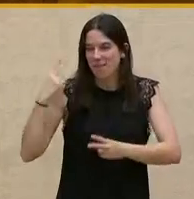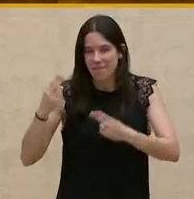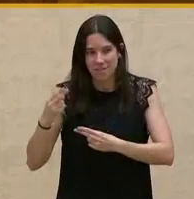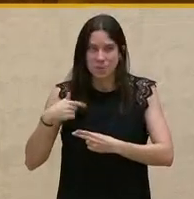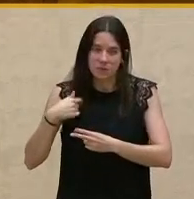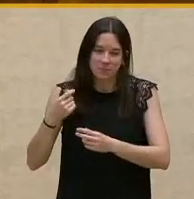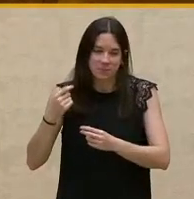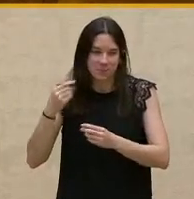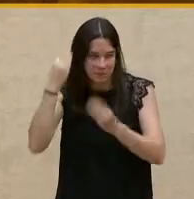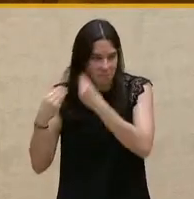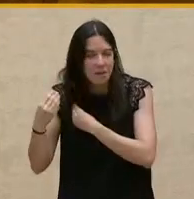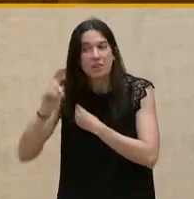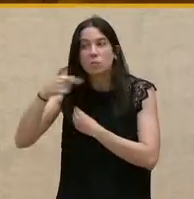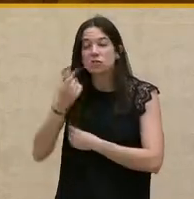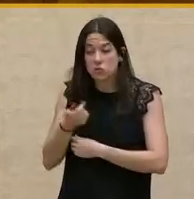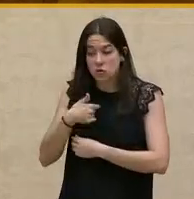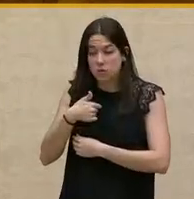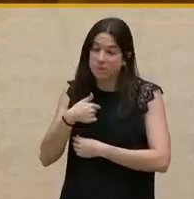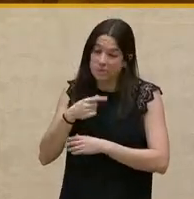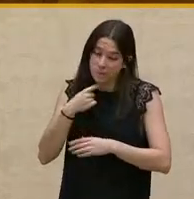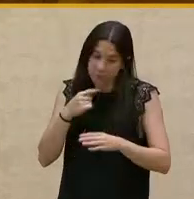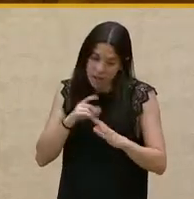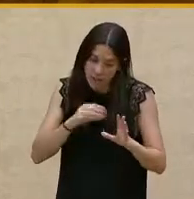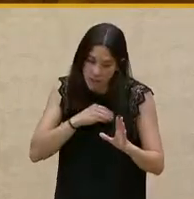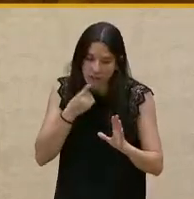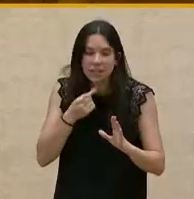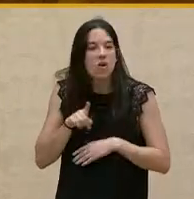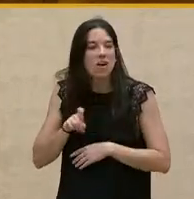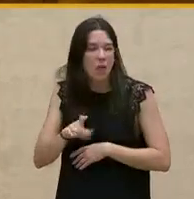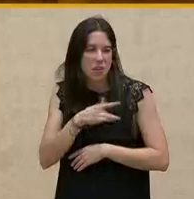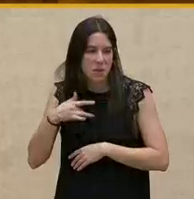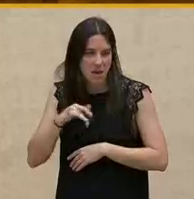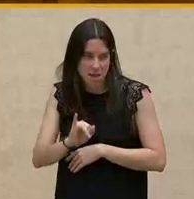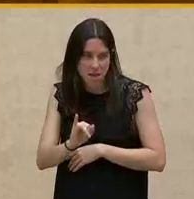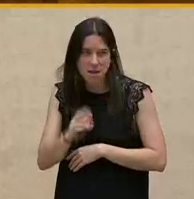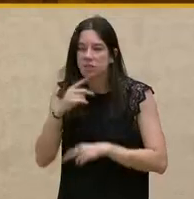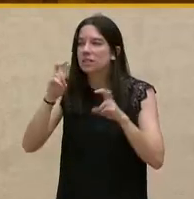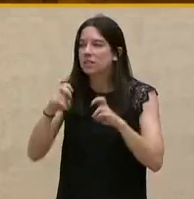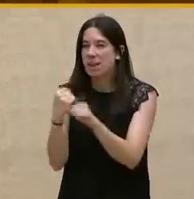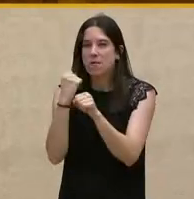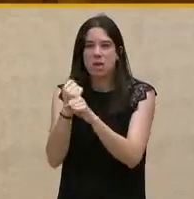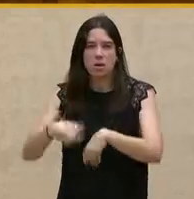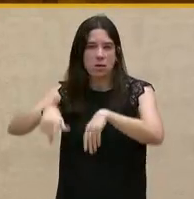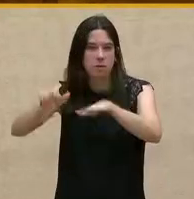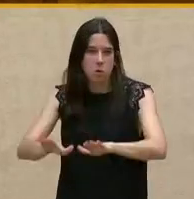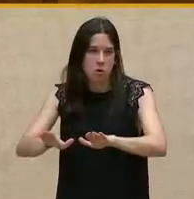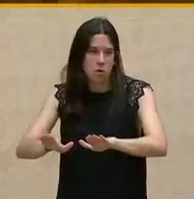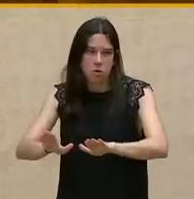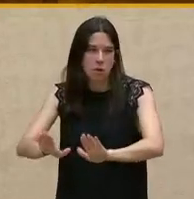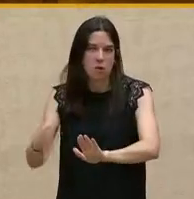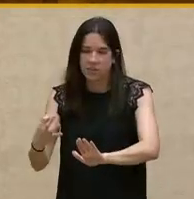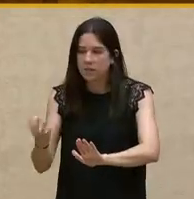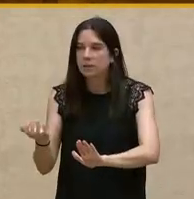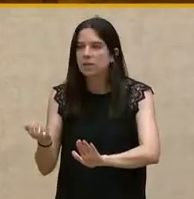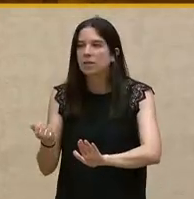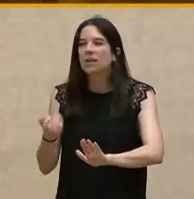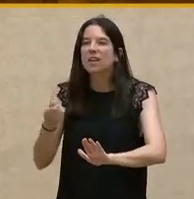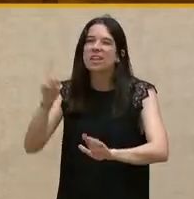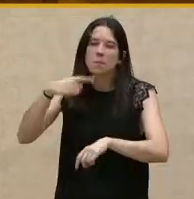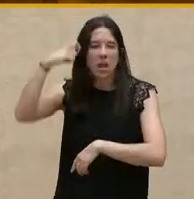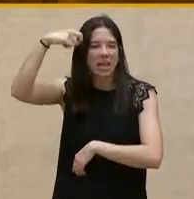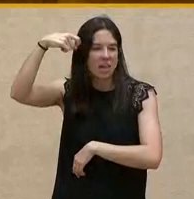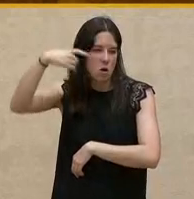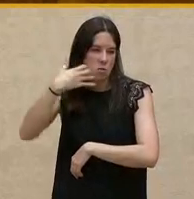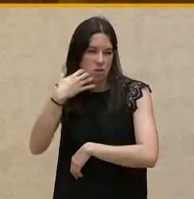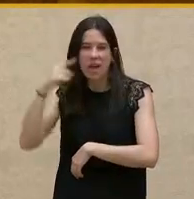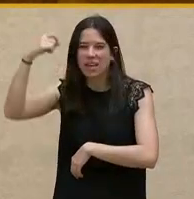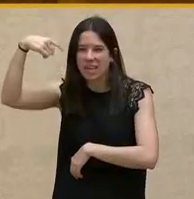por desgracia, cáncer de mama, y ahí tuve que parar, y ahí la quimio hizo que se afectara a